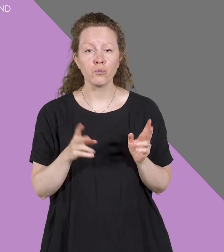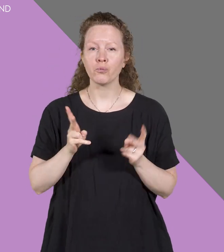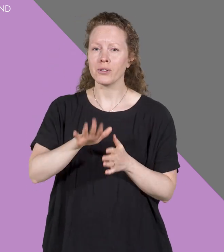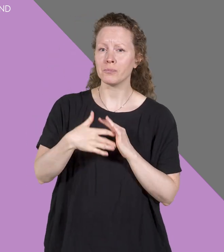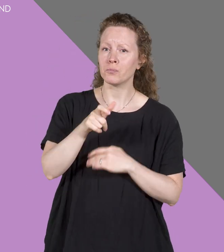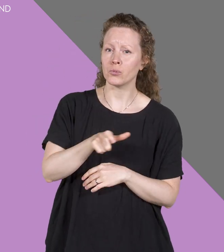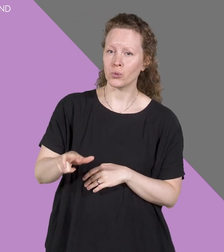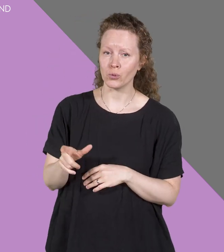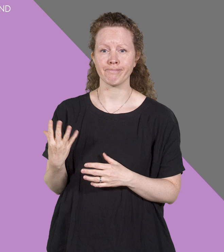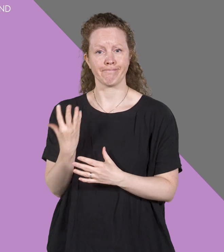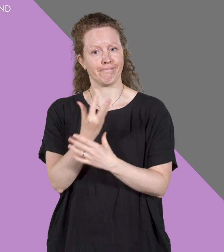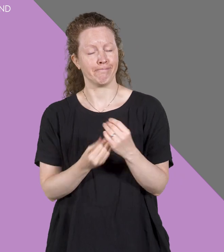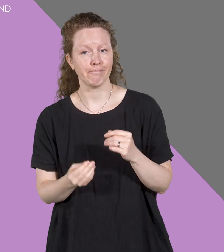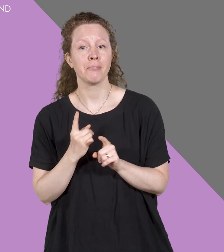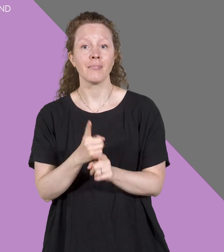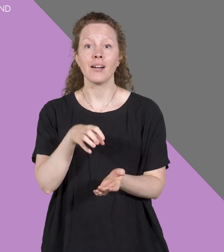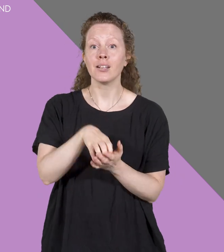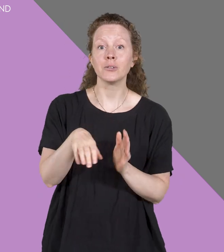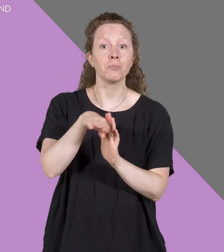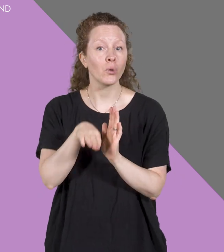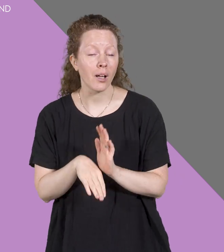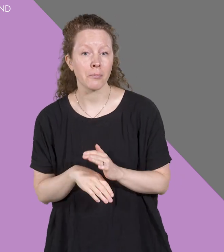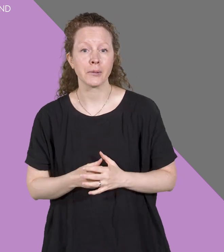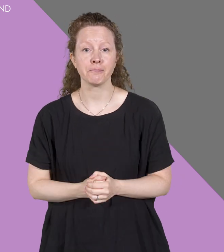och teckenspråkiga ska inkluderas i regeringsprogrammet.